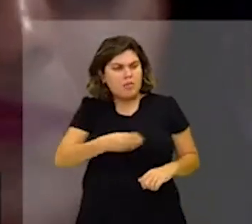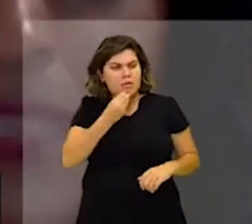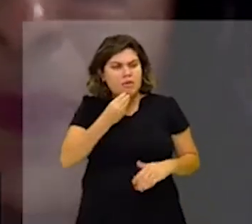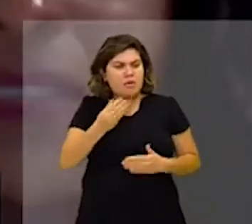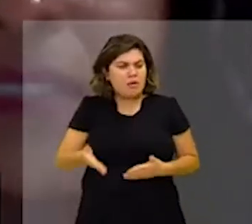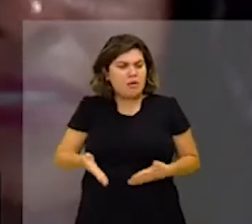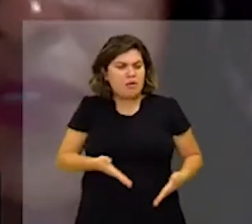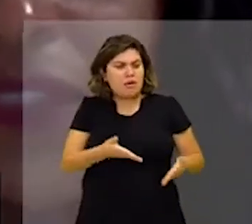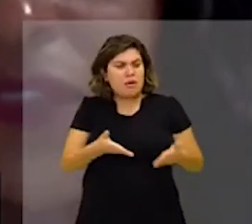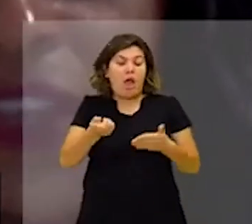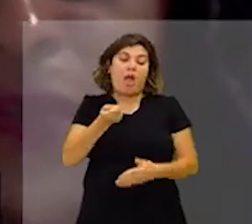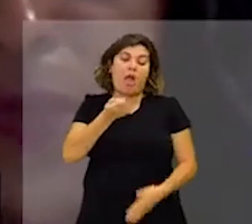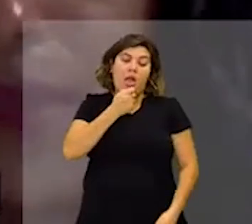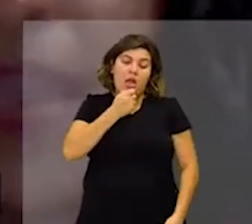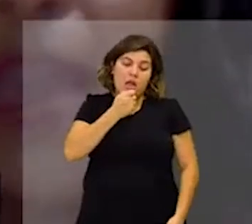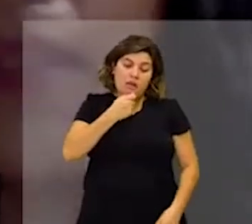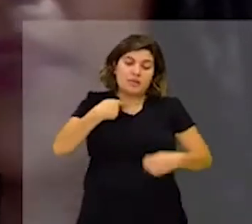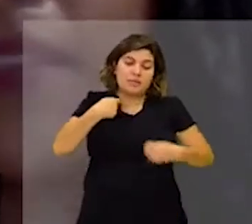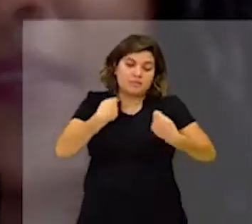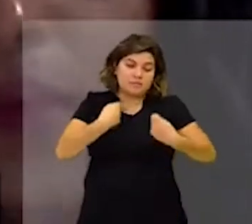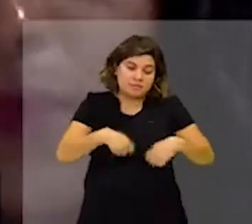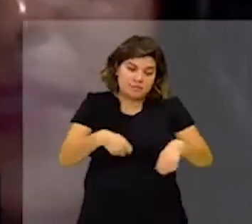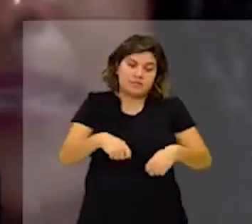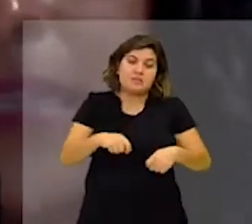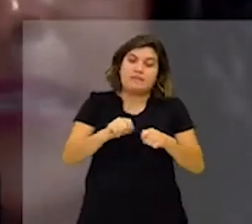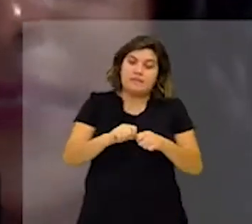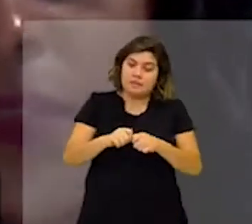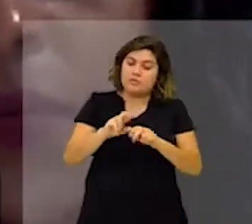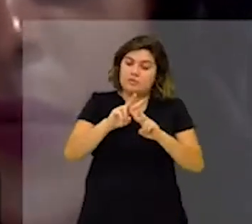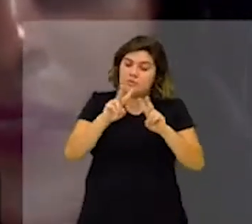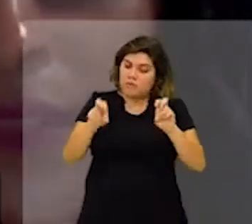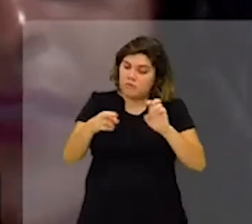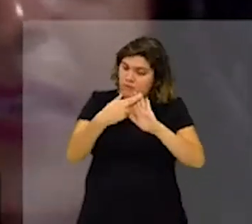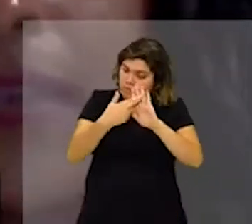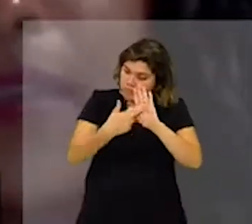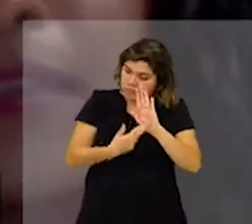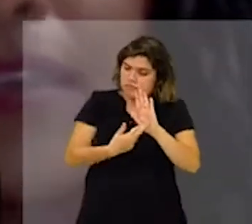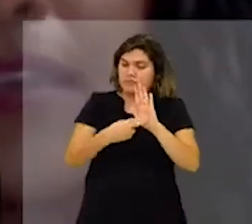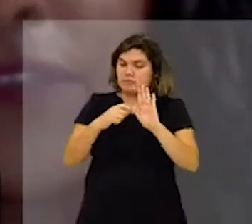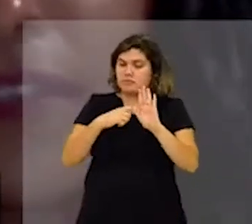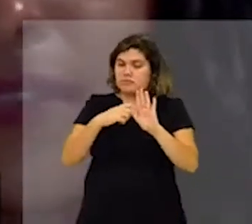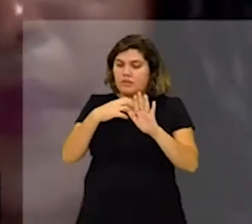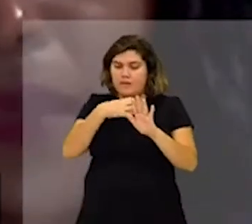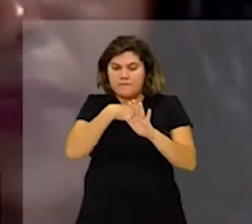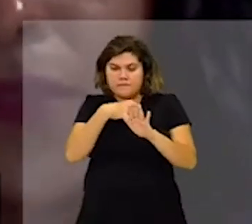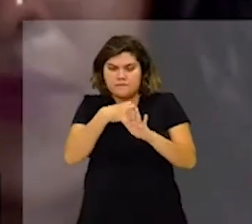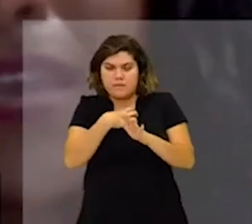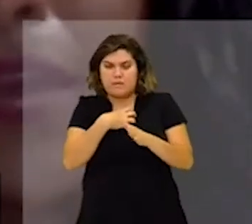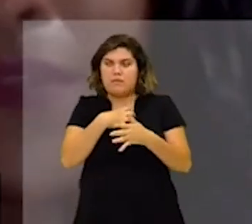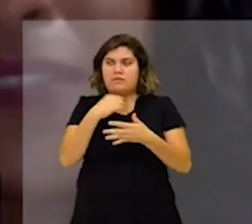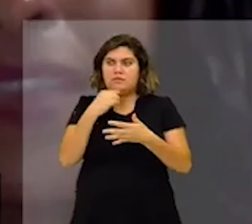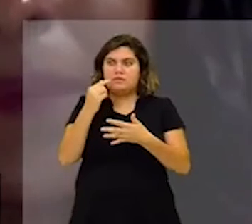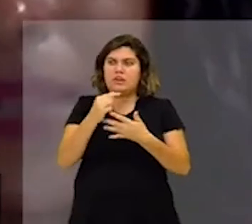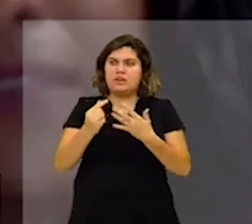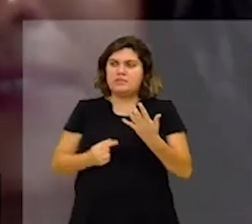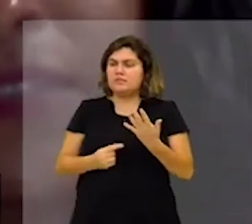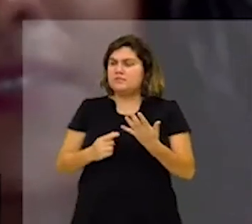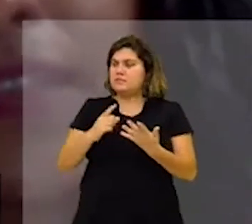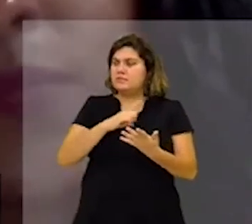é preciso ser feito por uma regulamentação dessas cotas né de financiamento uma vez que a aplicação